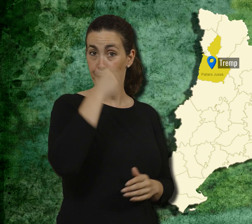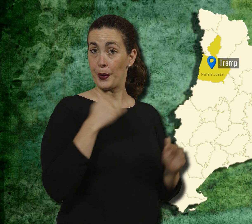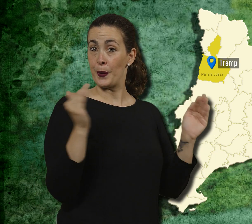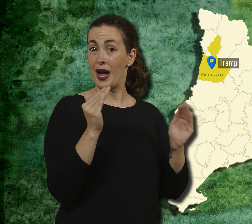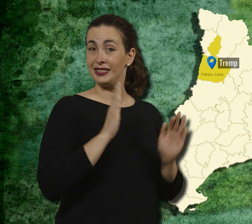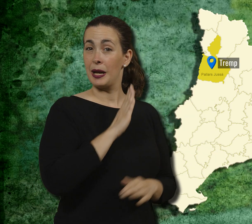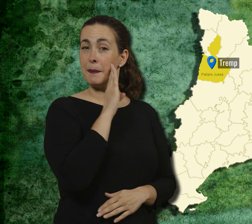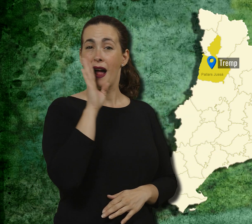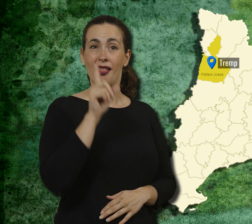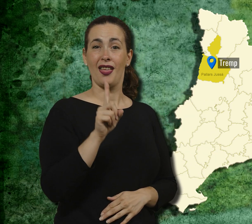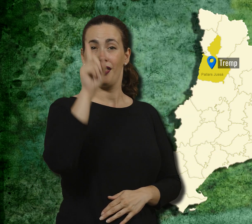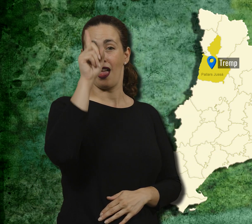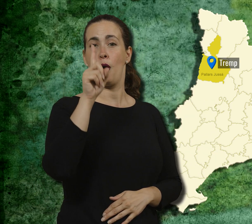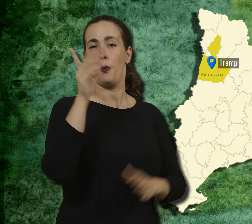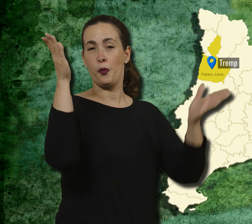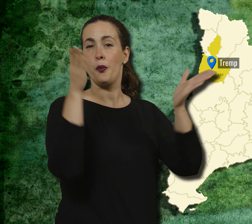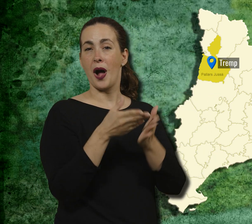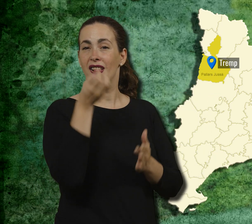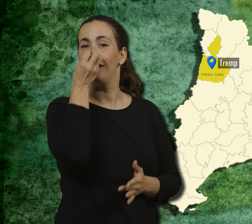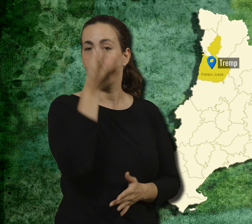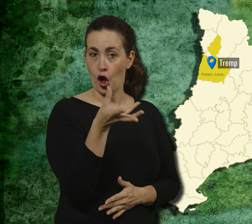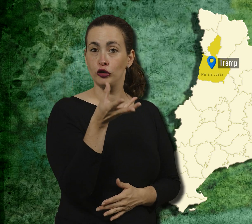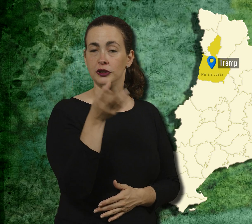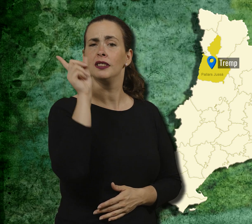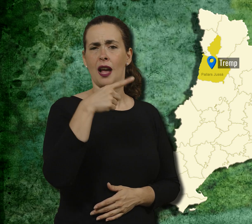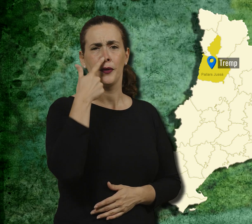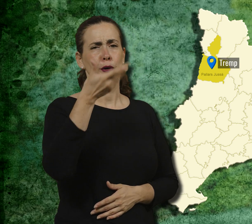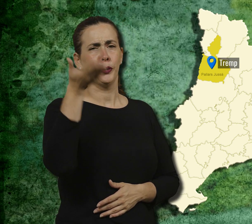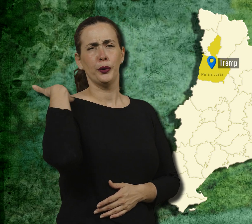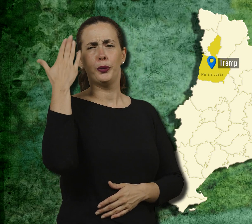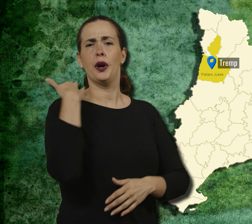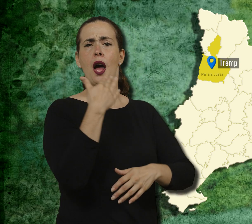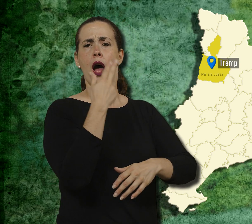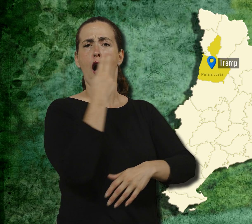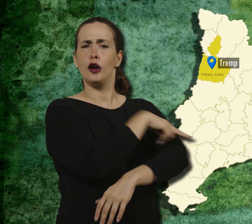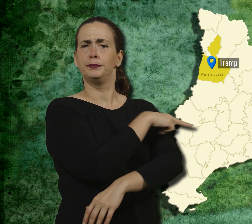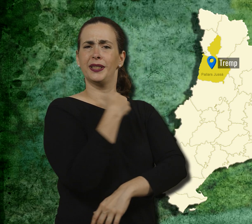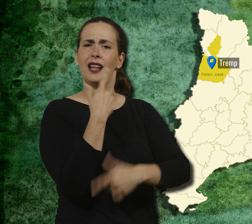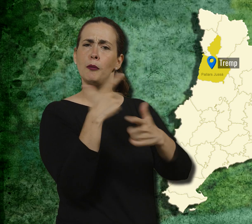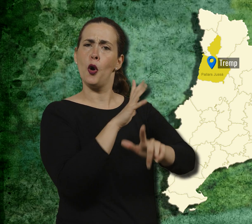La història també ha llegat un interessant patrimoni a Tremp. La basílica de la Mare de Déu de Valldeflors,